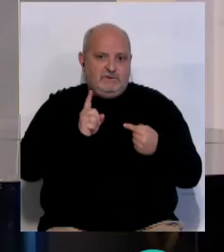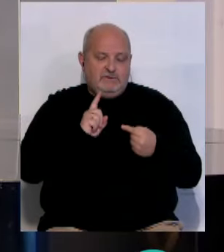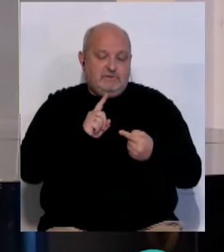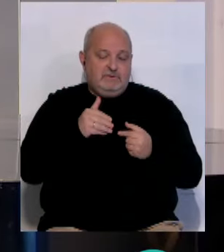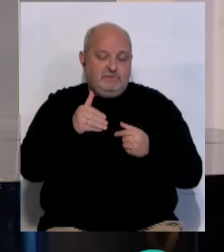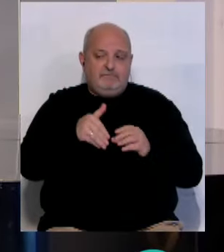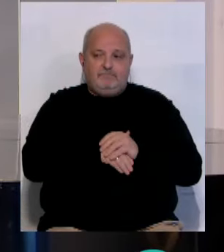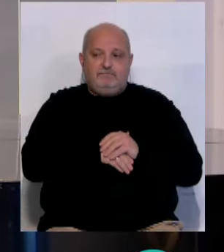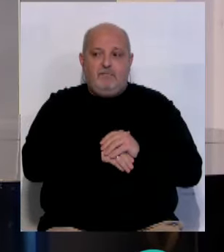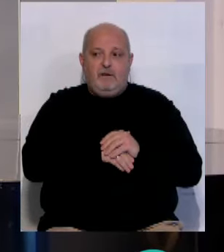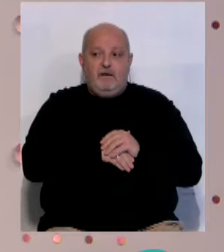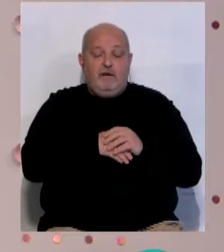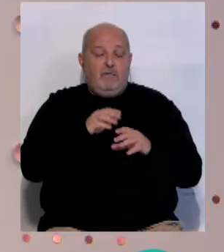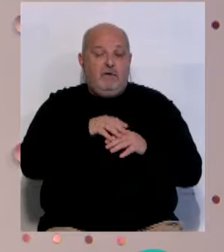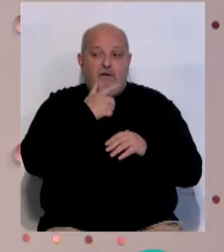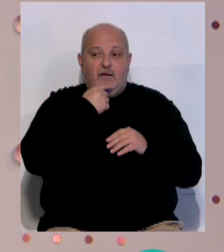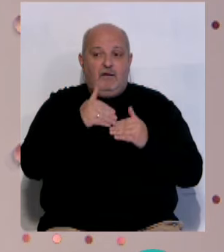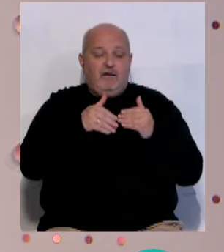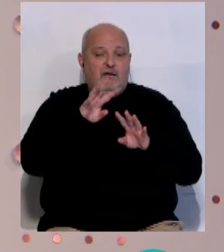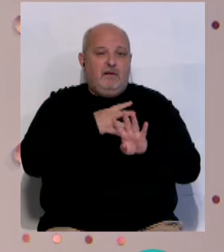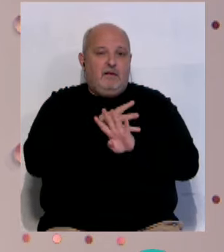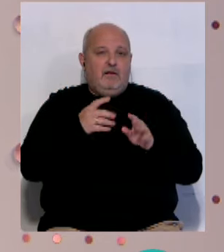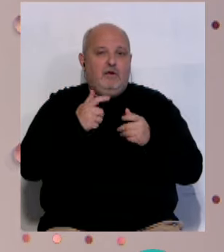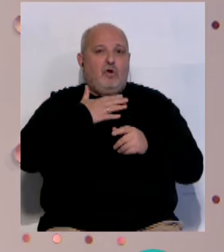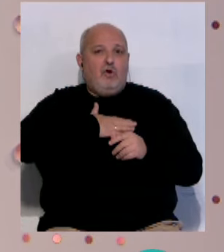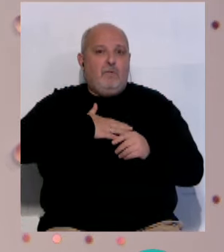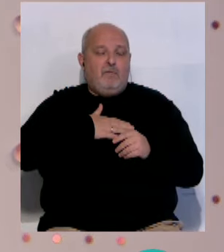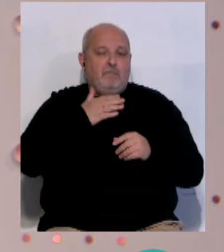situación correcto nada sencillo porque la la tabla le da una comodidad en importantísima son